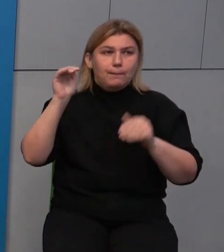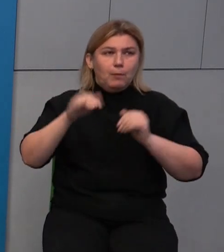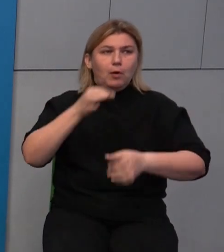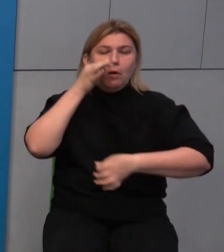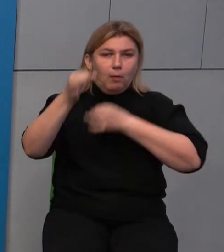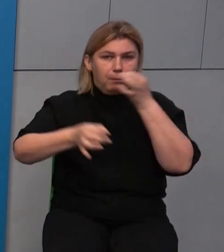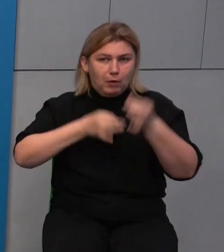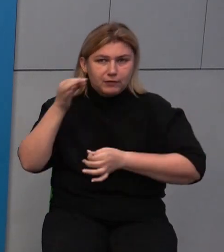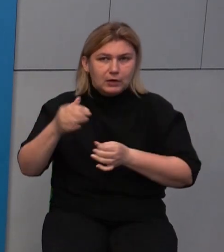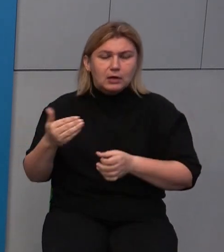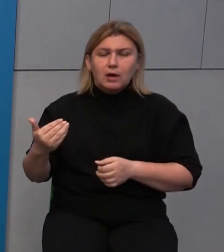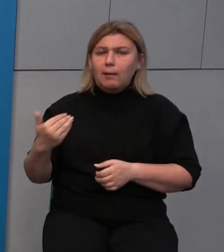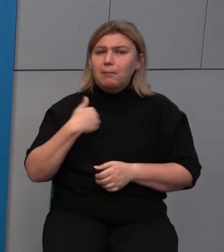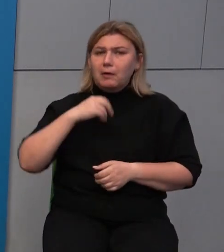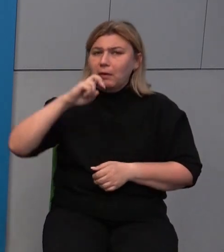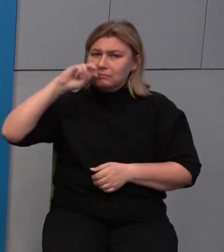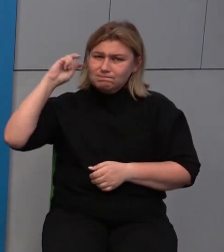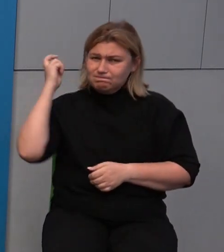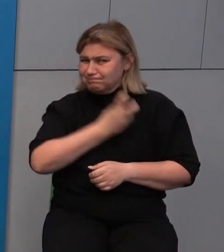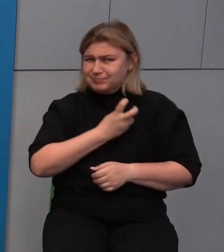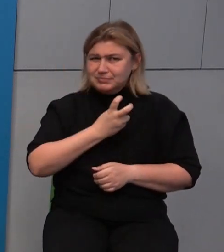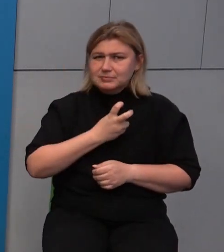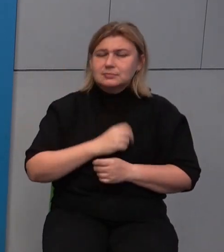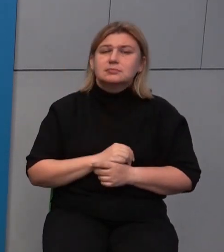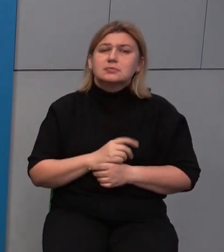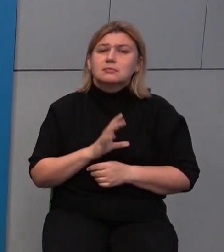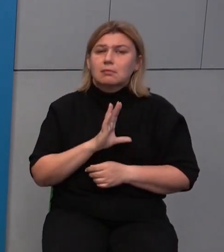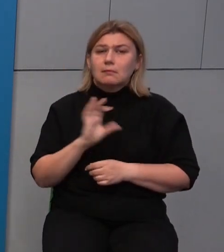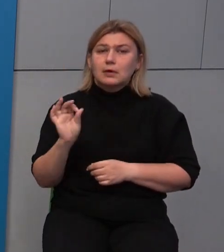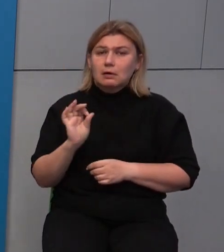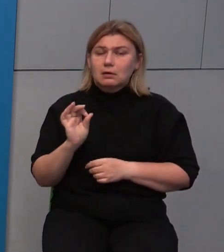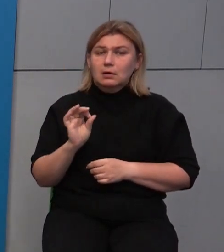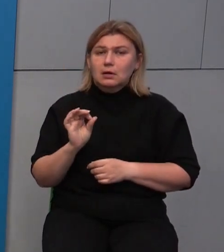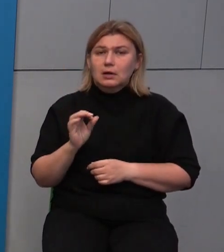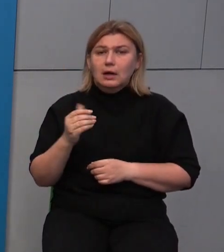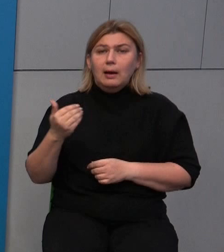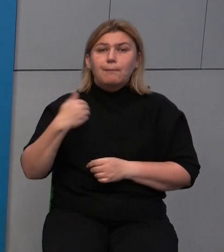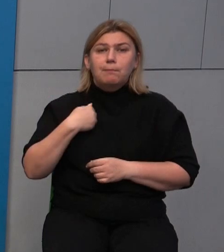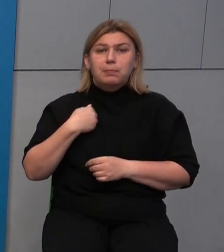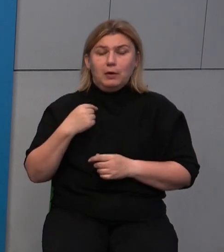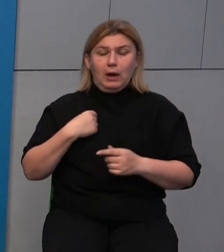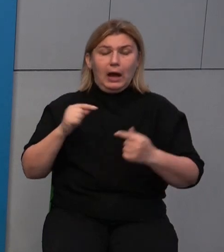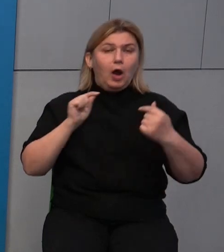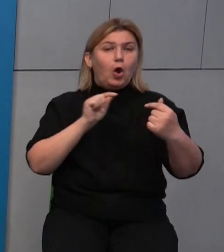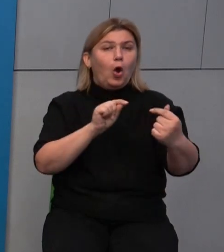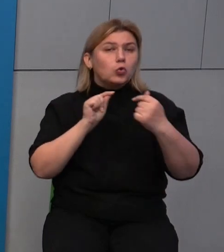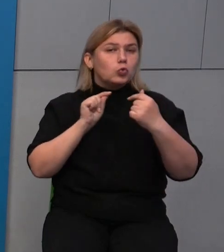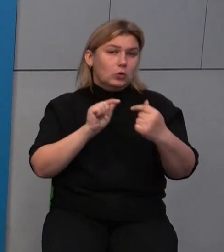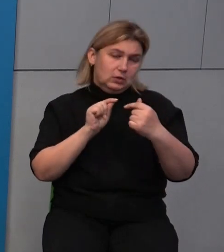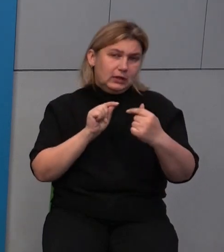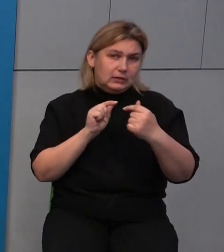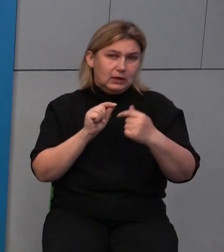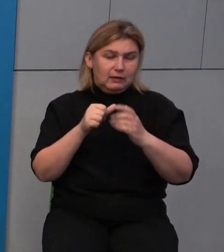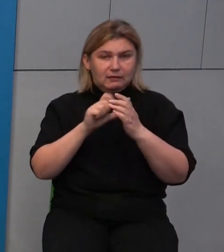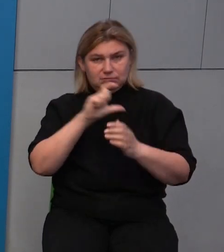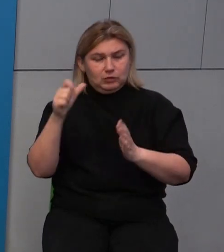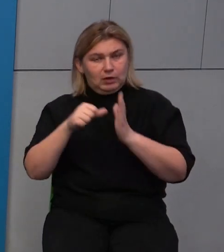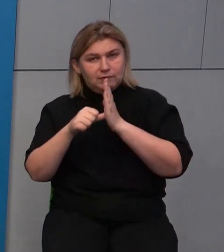I to było dla mnie bardzo ciekawe, bo rzeczywiście ja byłam tam jako konsultantka w czasie tej wycieczki i chodziliśmy godzinami po